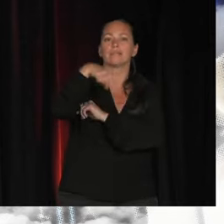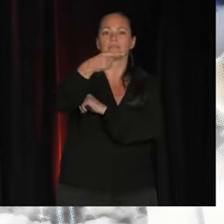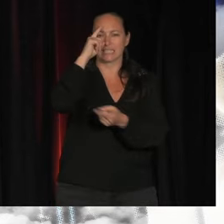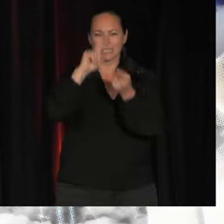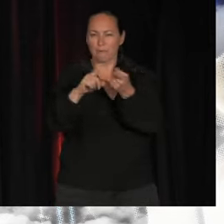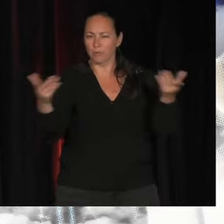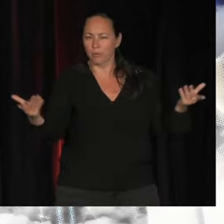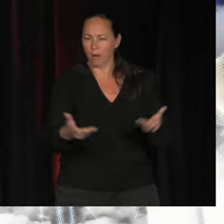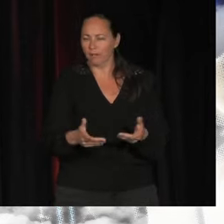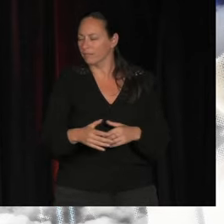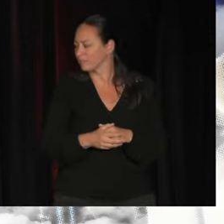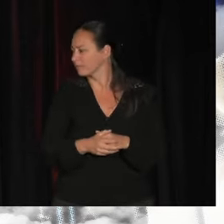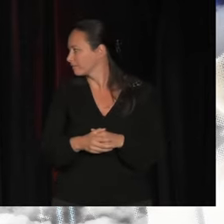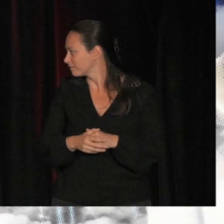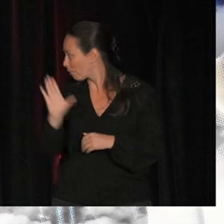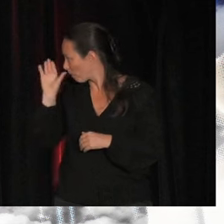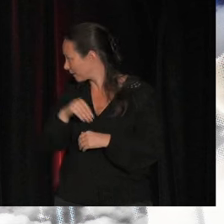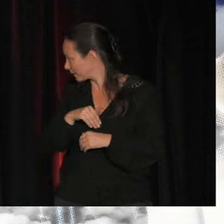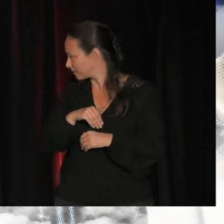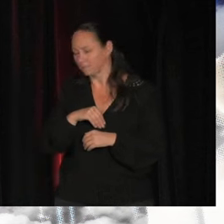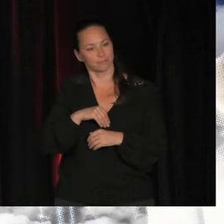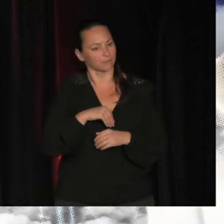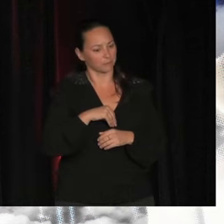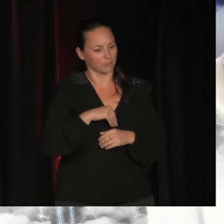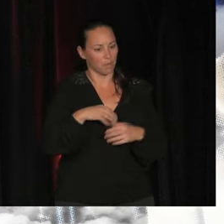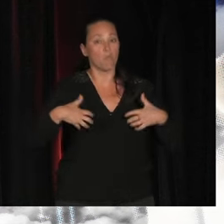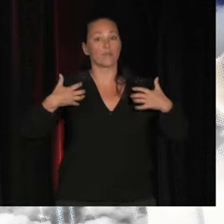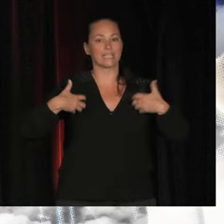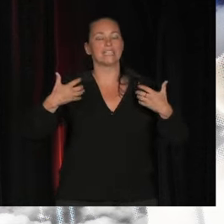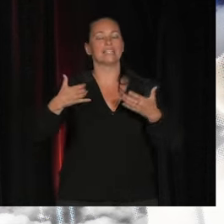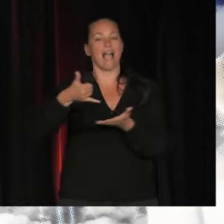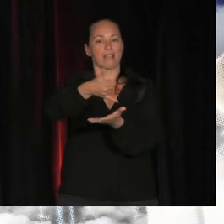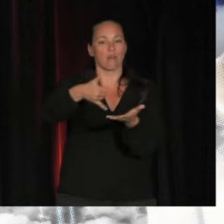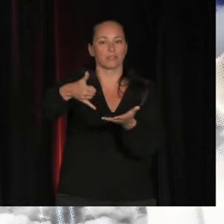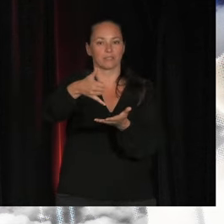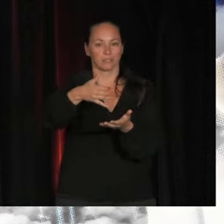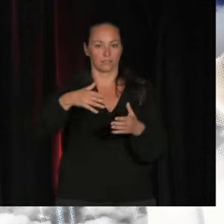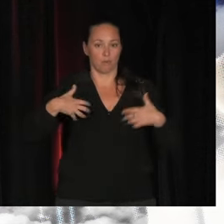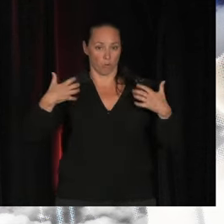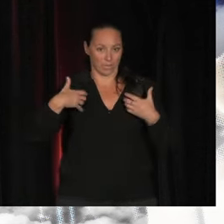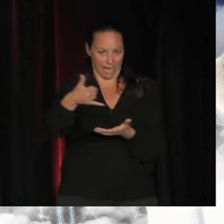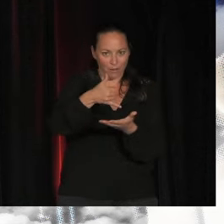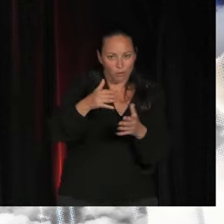Personne ne sait. Ce ne serait pas Monkey Island, par hasard ? Ce ne serait pas ce genre de jeu de l'enfer ? Très bien. Comment ça, jeu de l'enfer ?